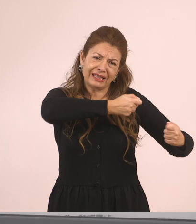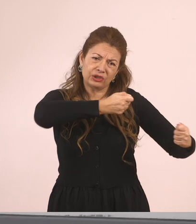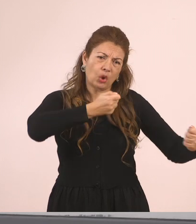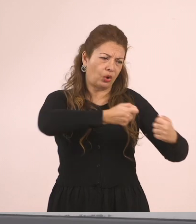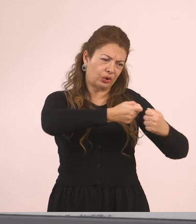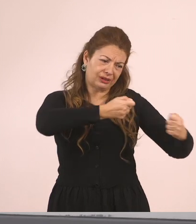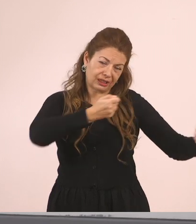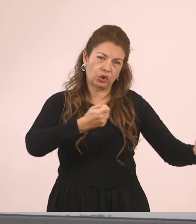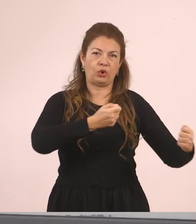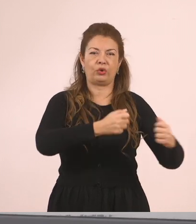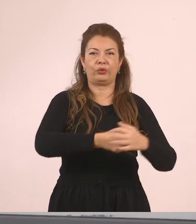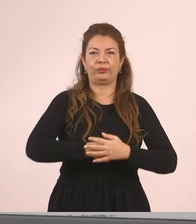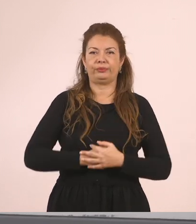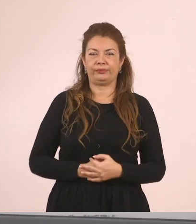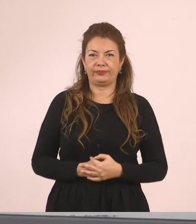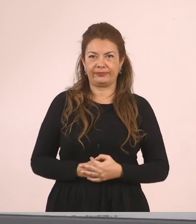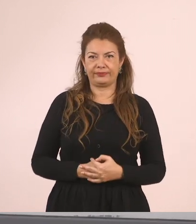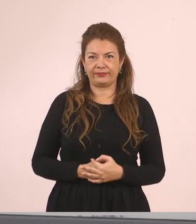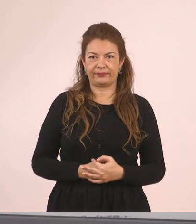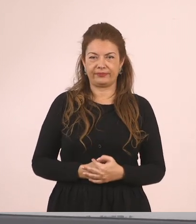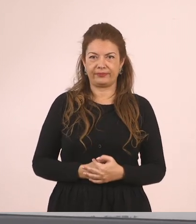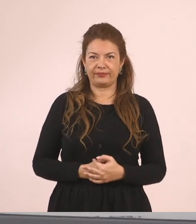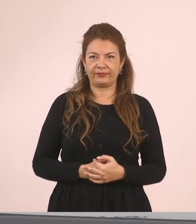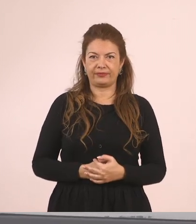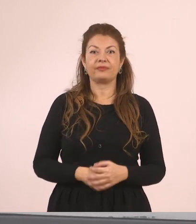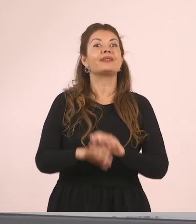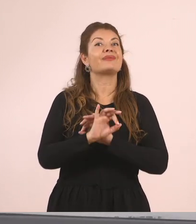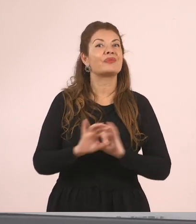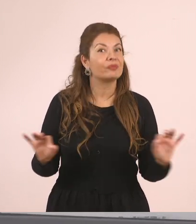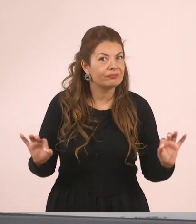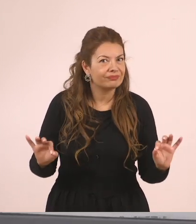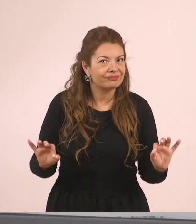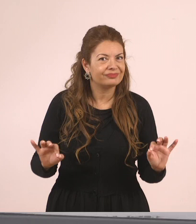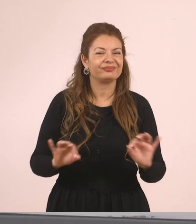Τεντώνω. Ωραία. Ωραία μέχρι εδώ.